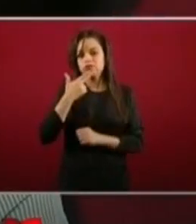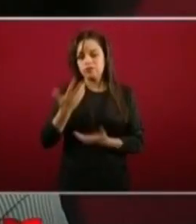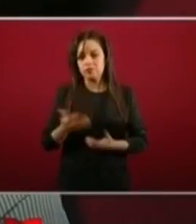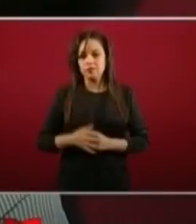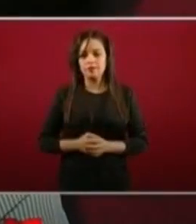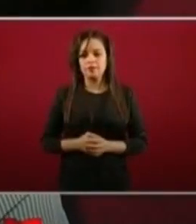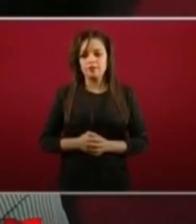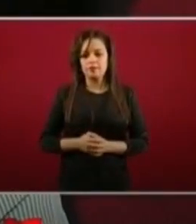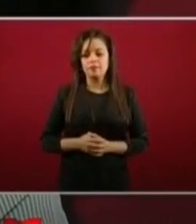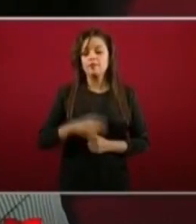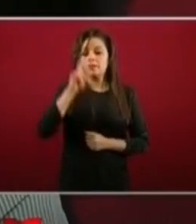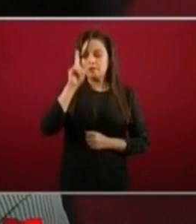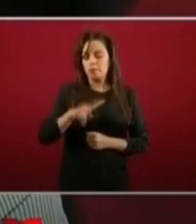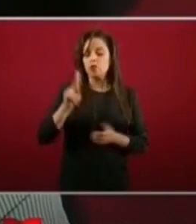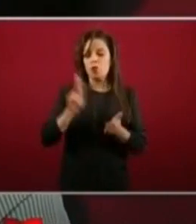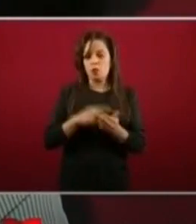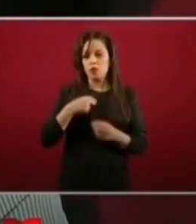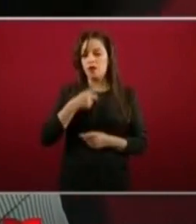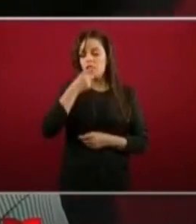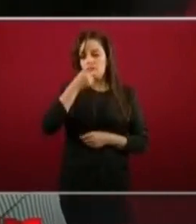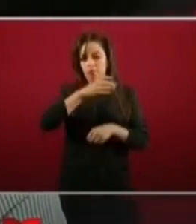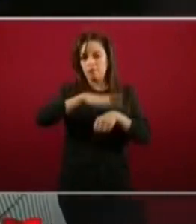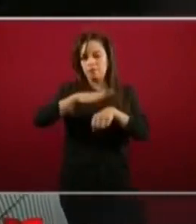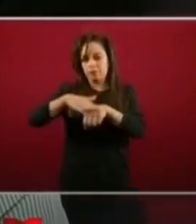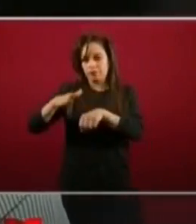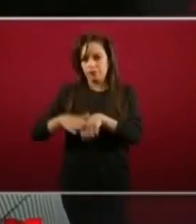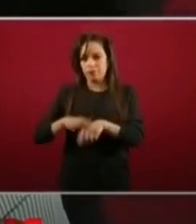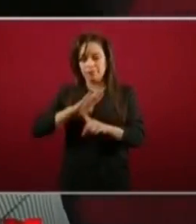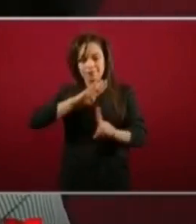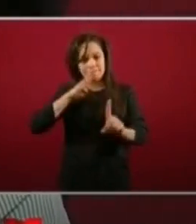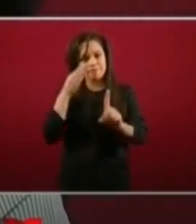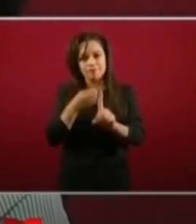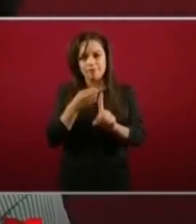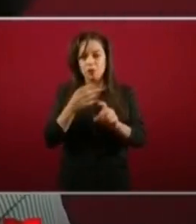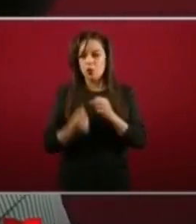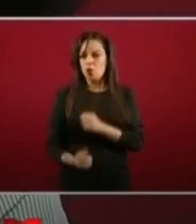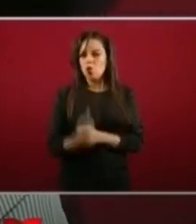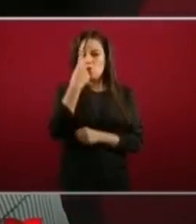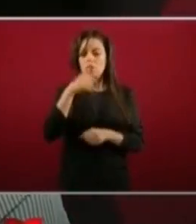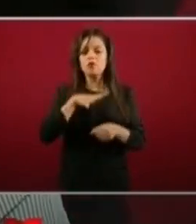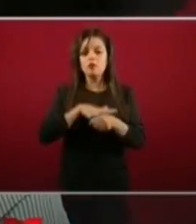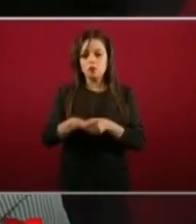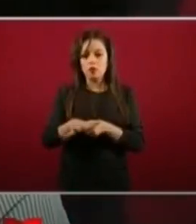GOBERNADOR DE HIDALGO QUIÉN DIO POSITIVO A CORONAVIRUS ANUNCIÓ